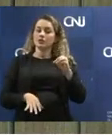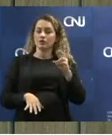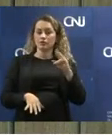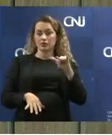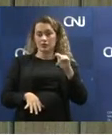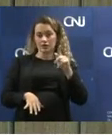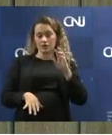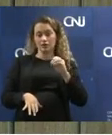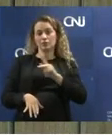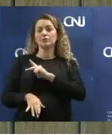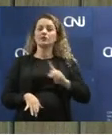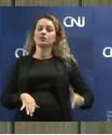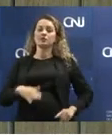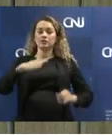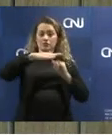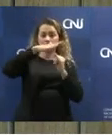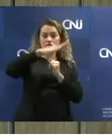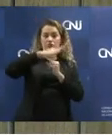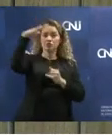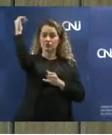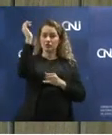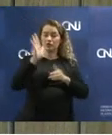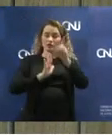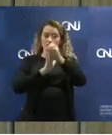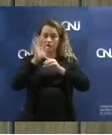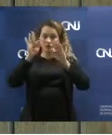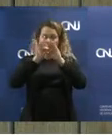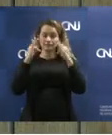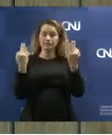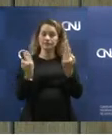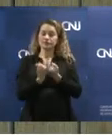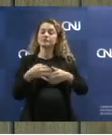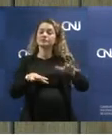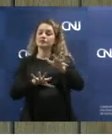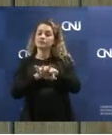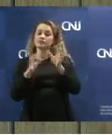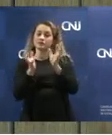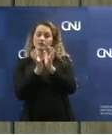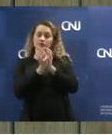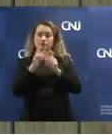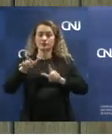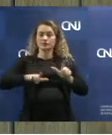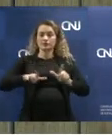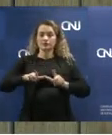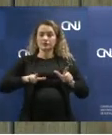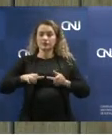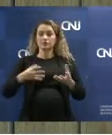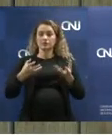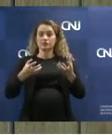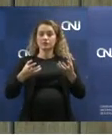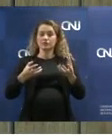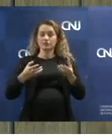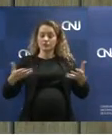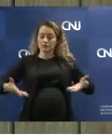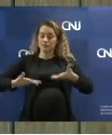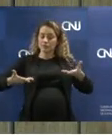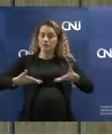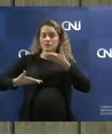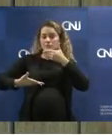Brasileiro de Direito da Família. Integrante do Grupo de Trabalho com a finalidade de promover ações para melhor preparação para o casamento civil.